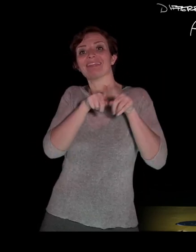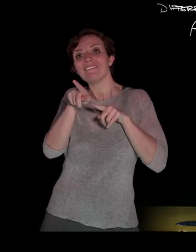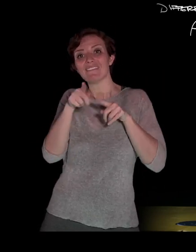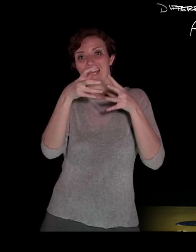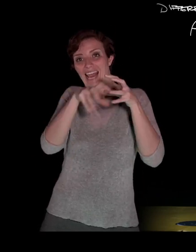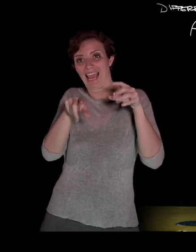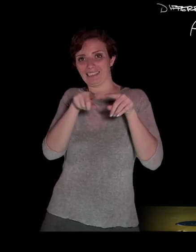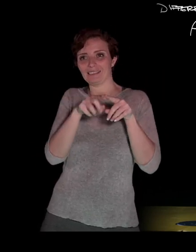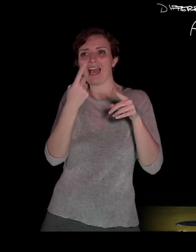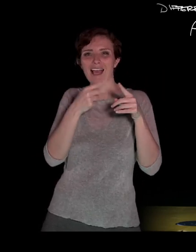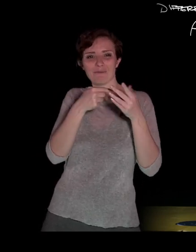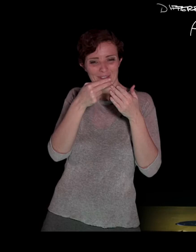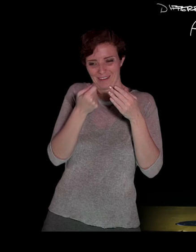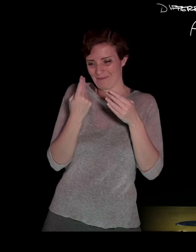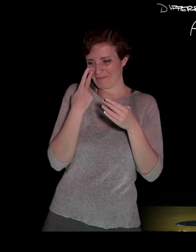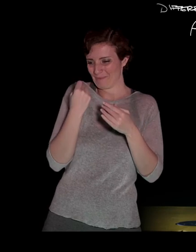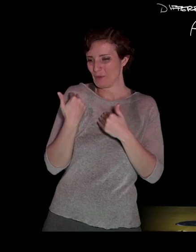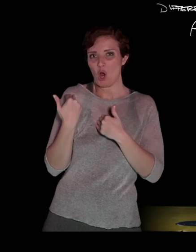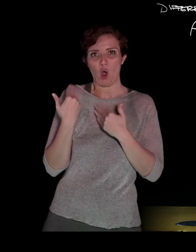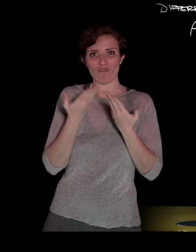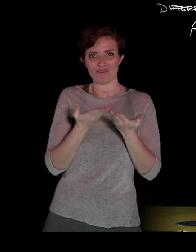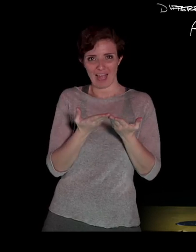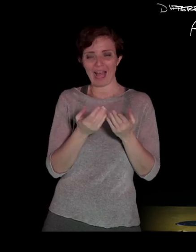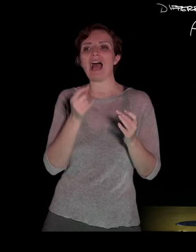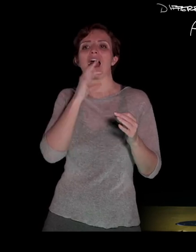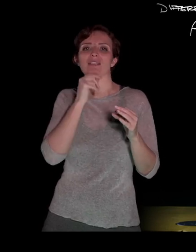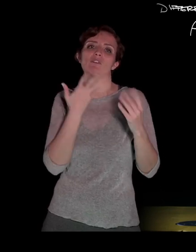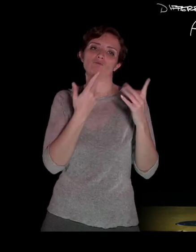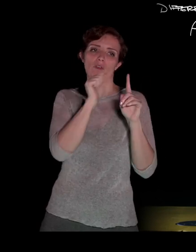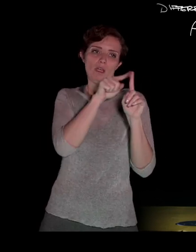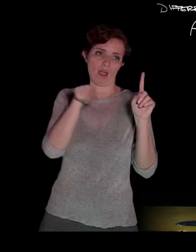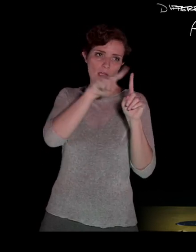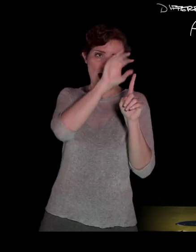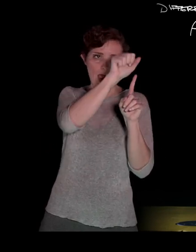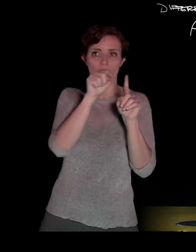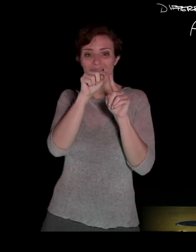sempre nel caso visto in precedenza, in cui quindi questo è l'insieme 'A' e questo l'insieme 'B',